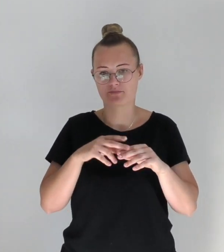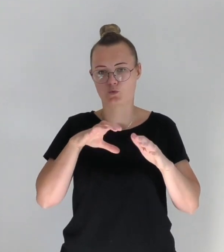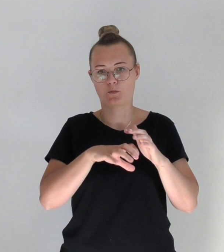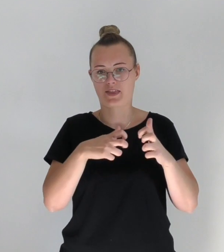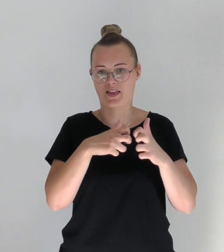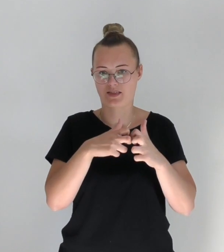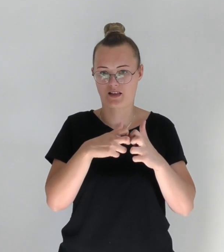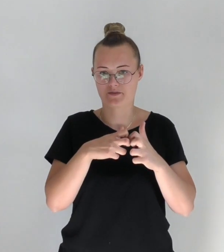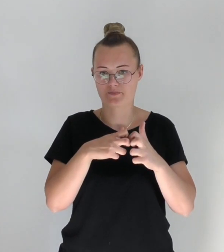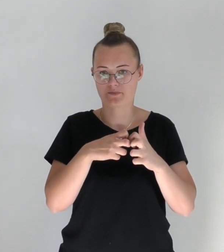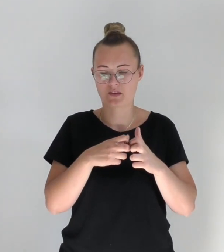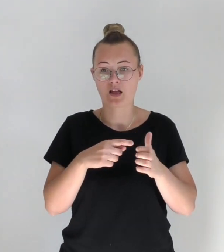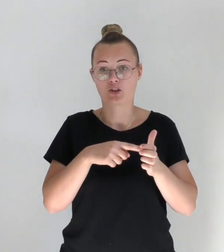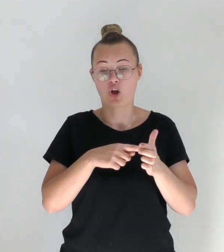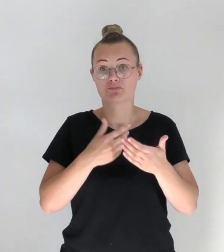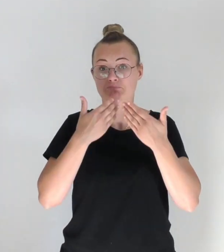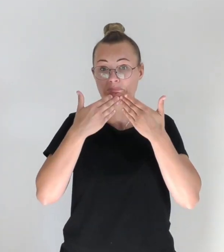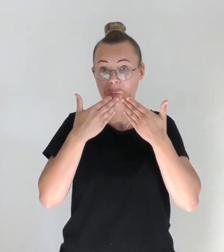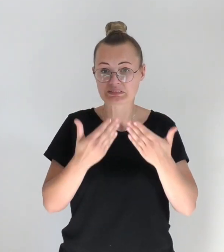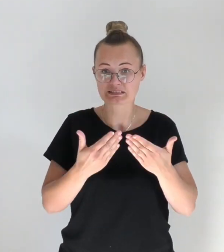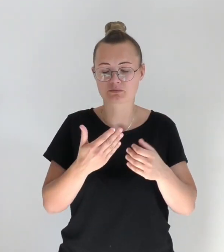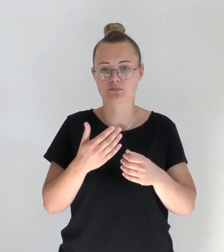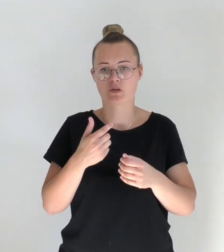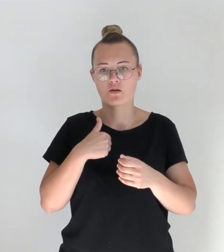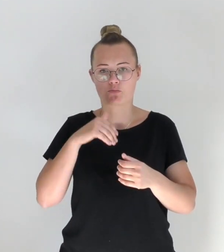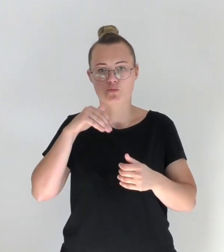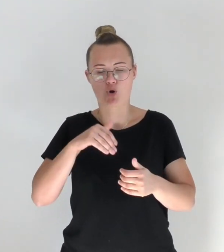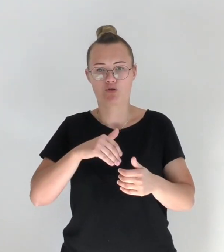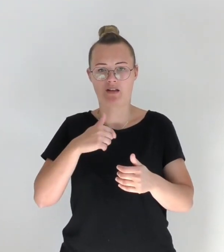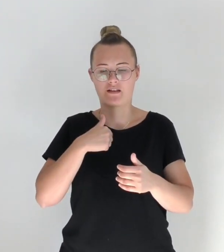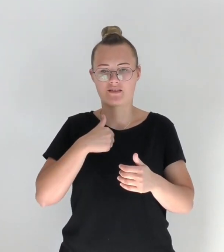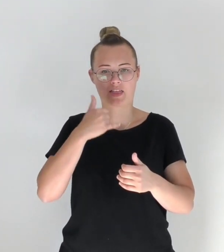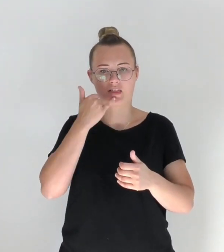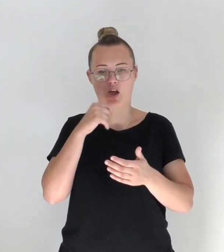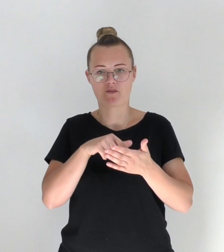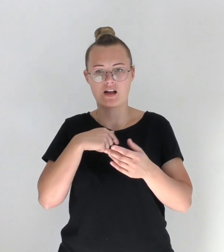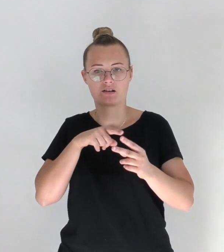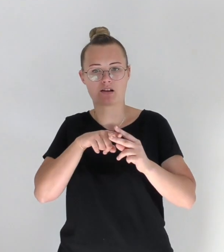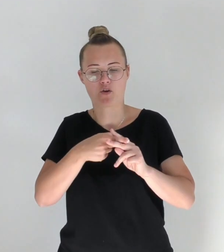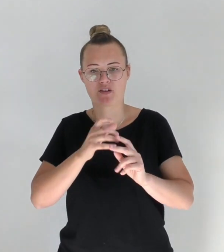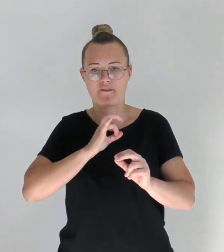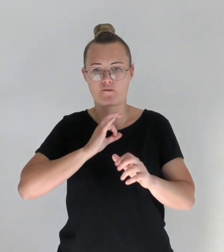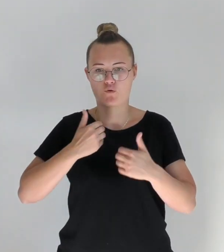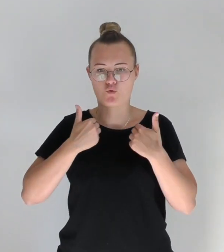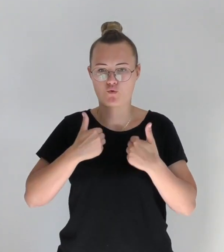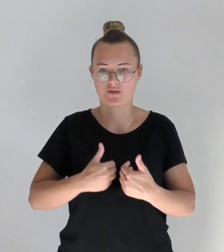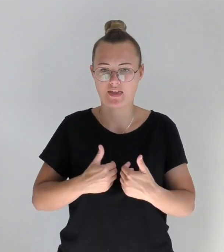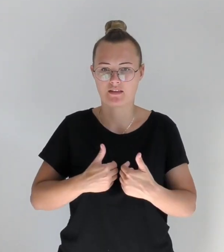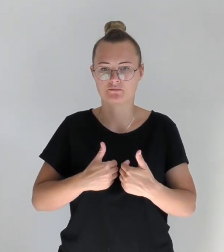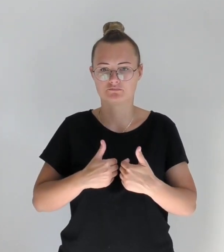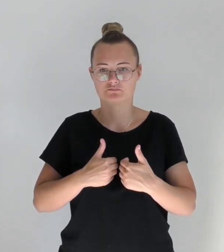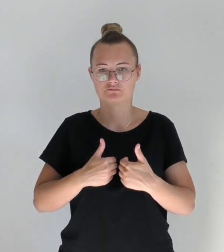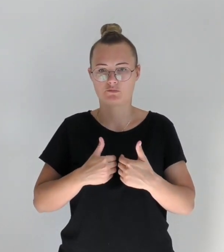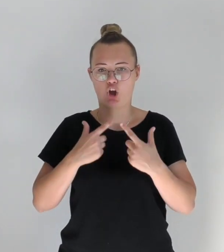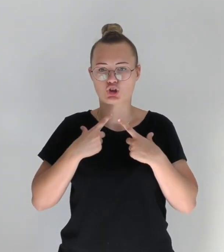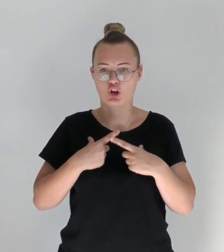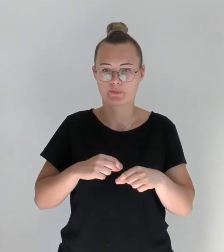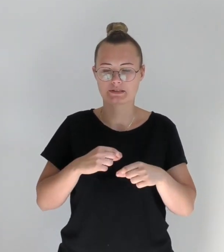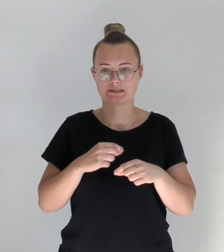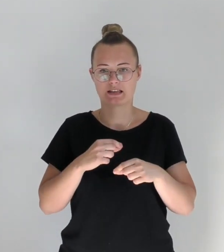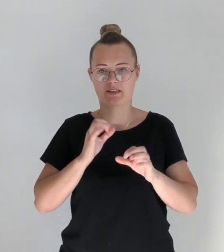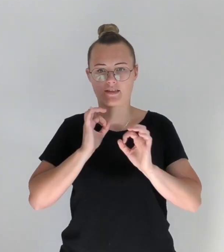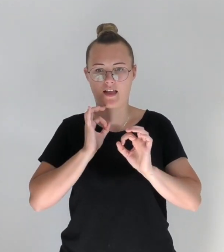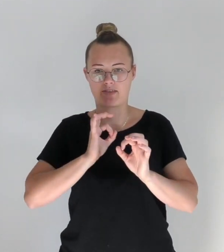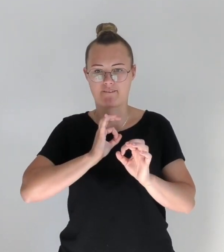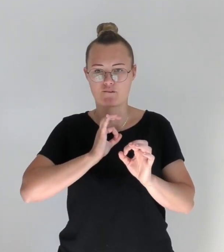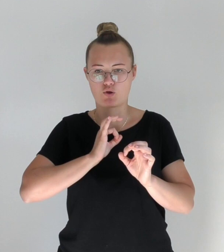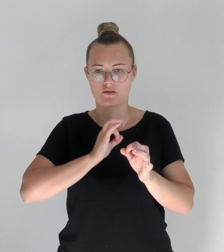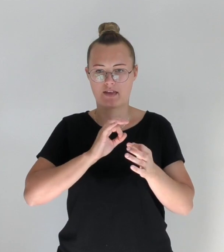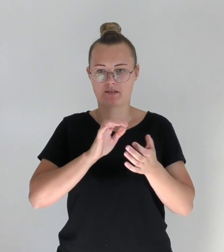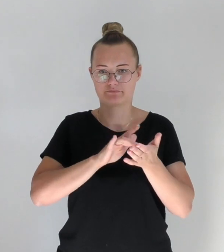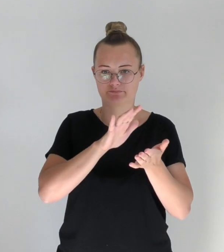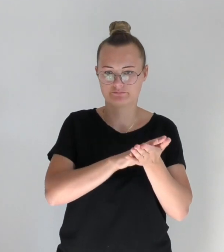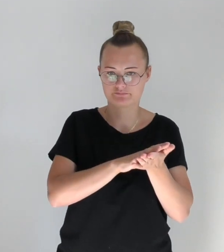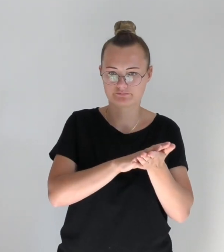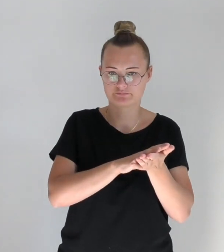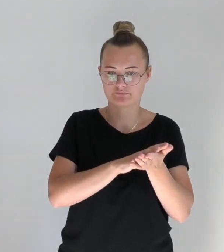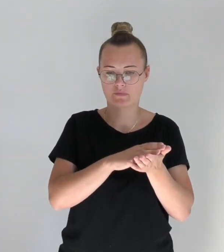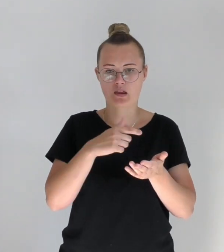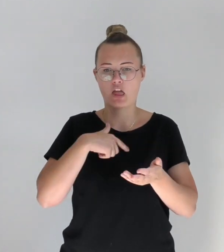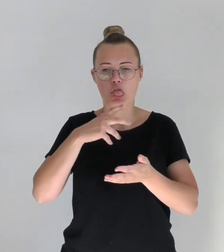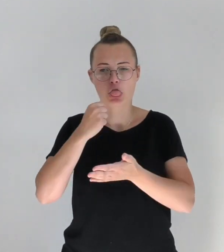które pozwala na identyfikację tożsamości z wykorzystaniem smartfona,